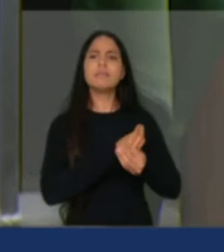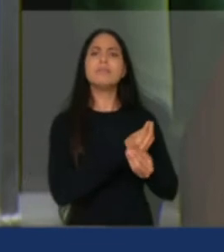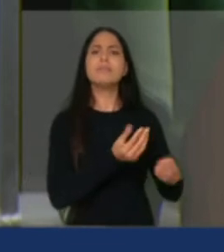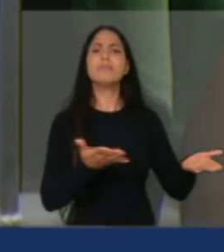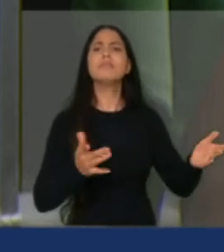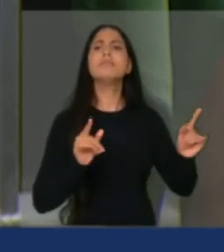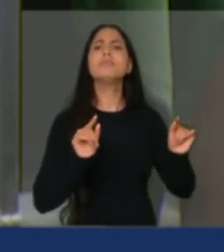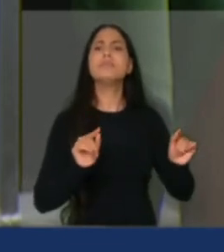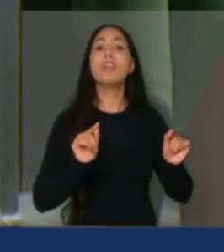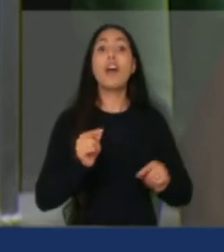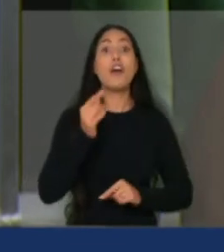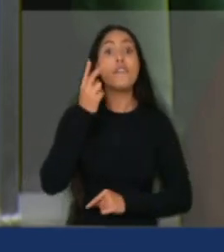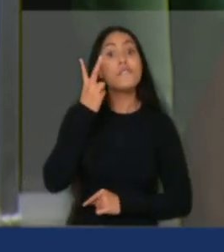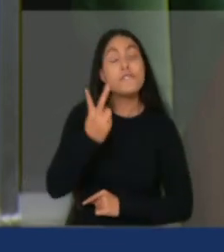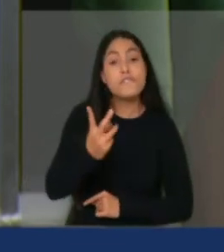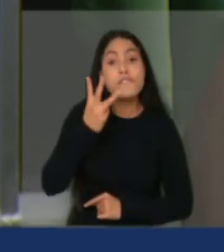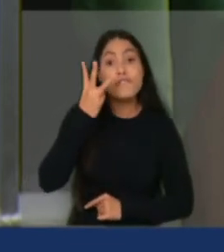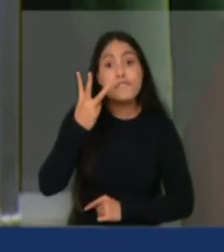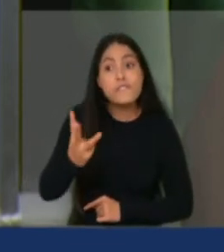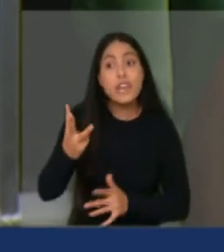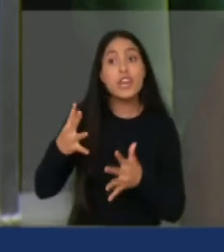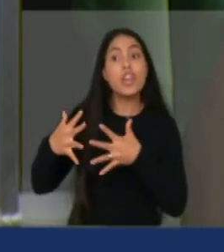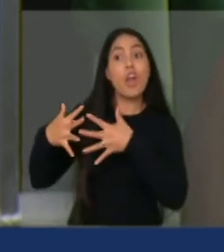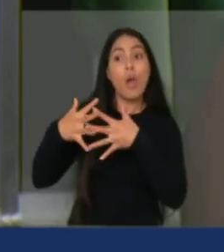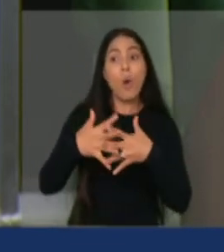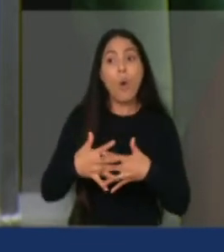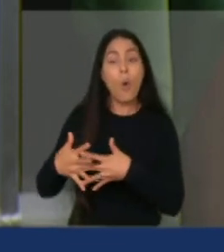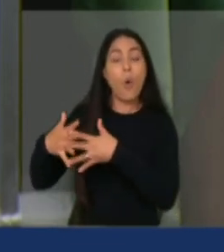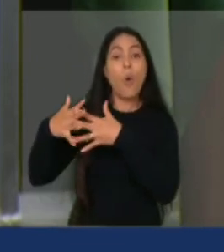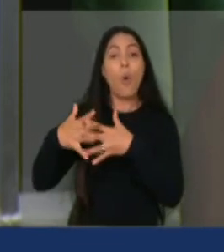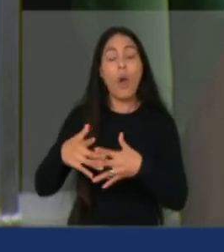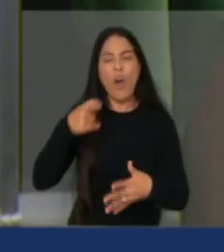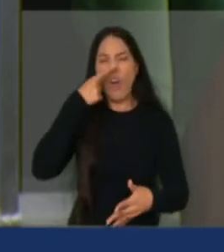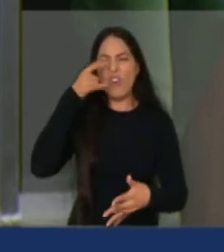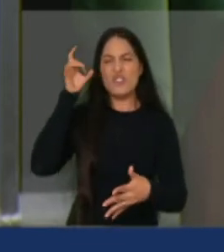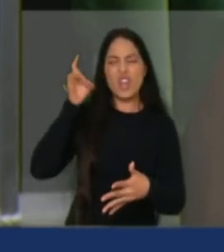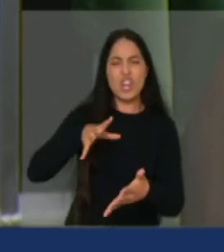TOCANTINS, DE 23 CAMINHÕES COLETORES DE LIXO, DE CIDADES